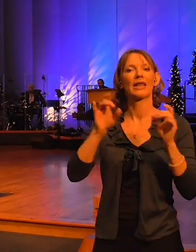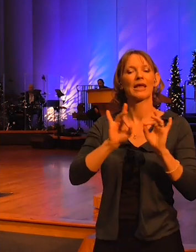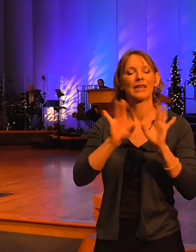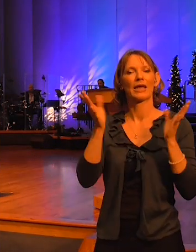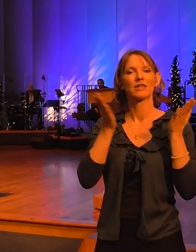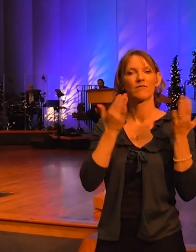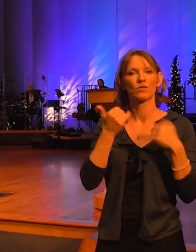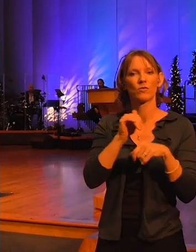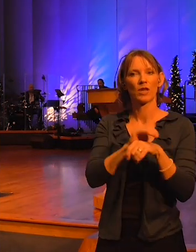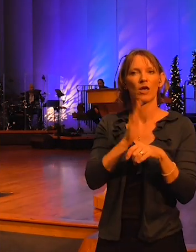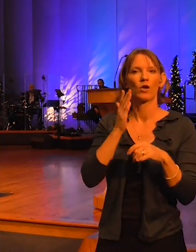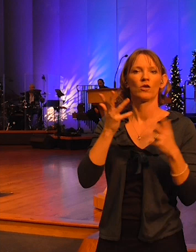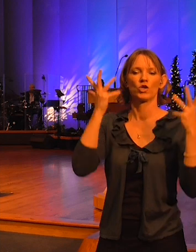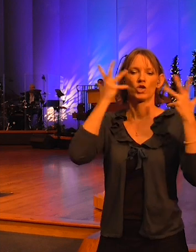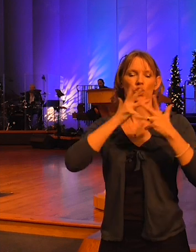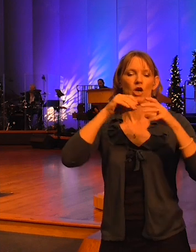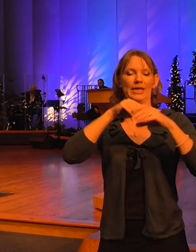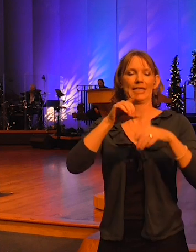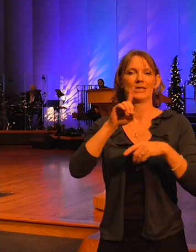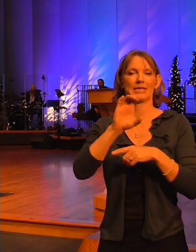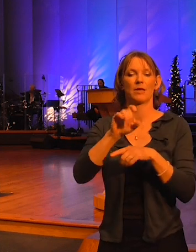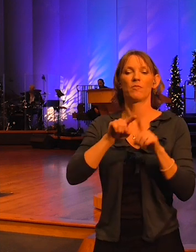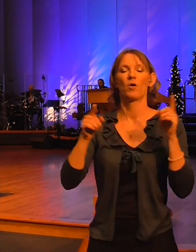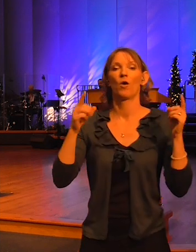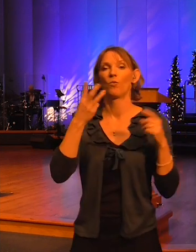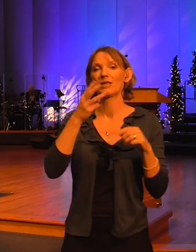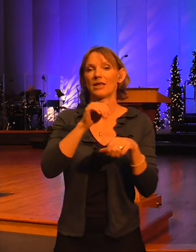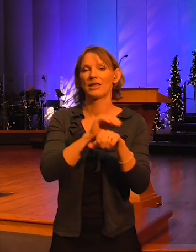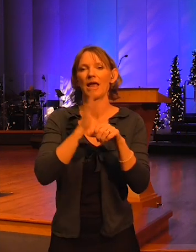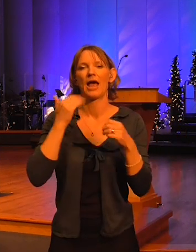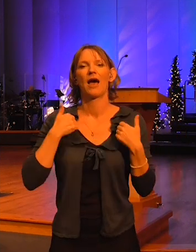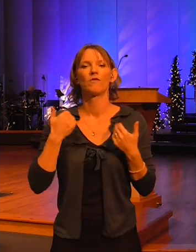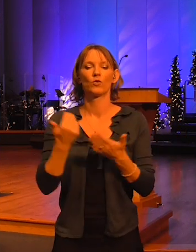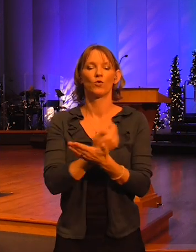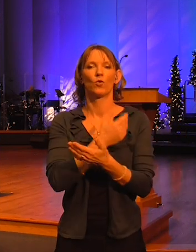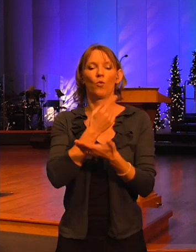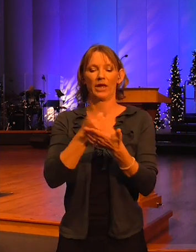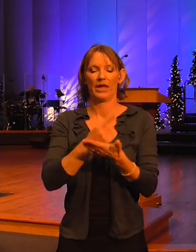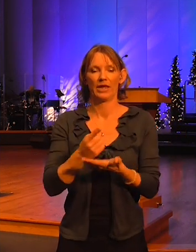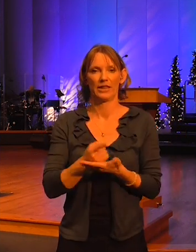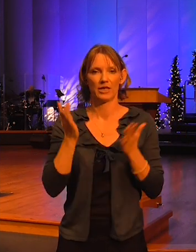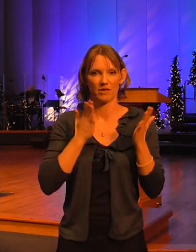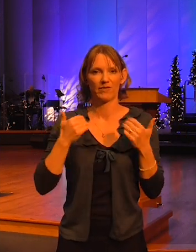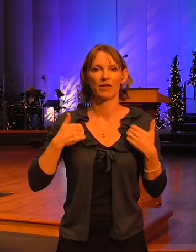, pero el miércoles tenemos un nuevo servicio semanal llamado renovación entre semana. Una noche de